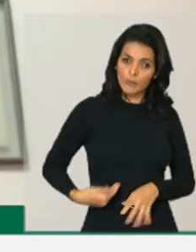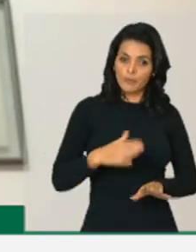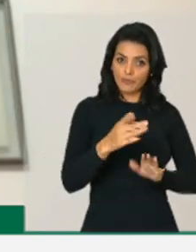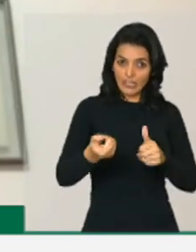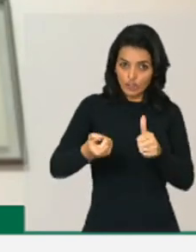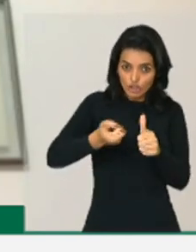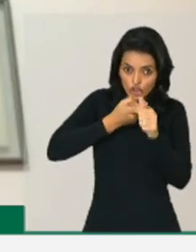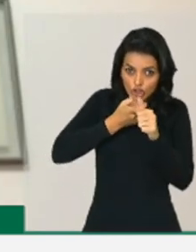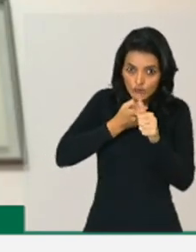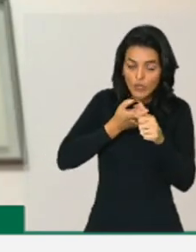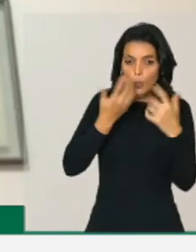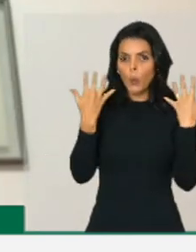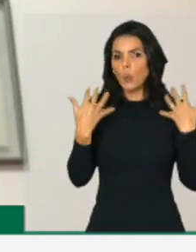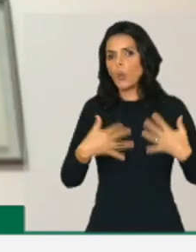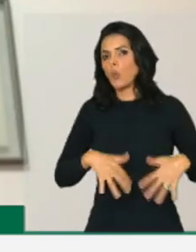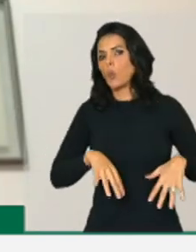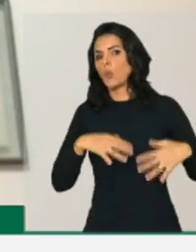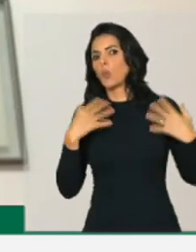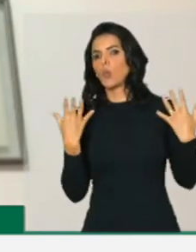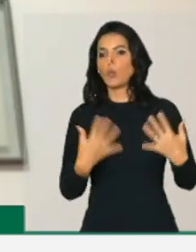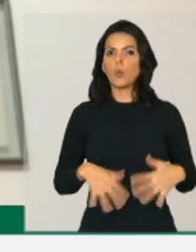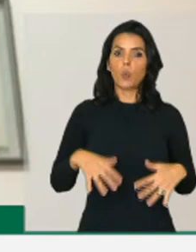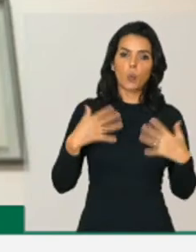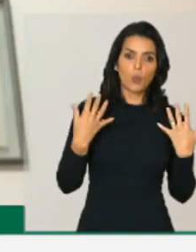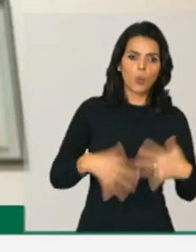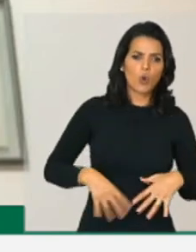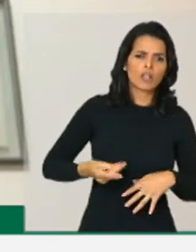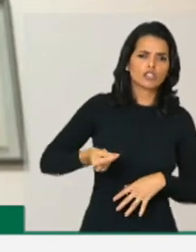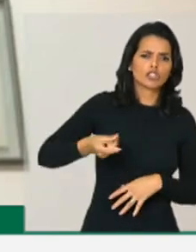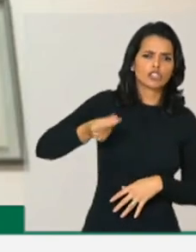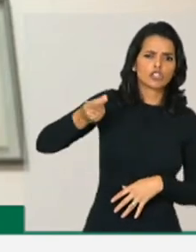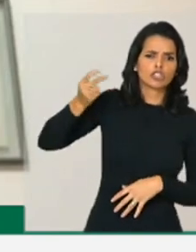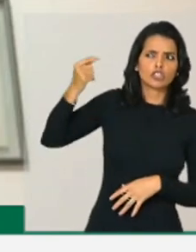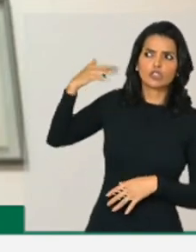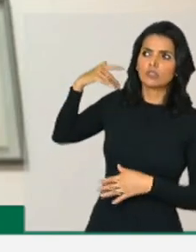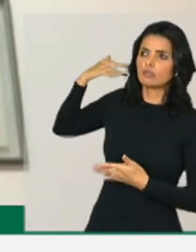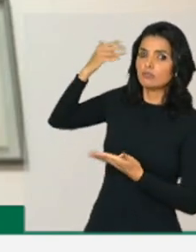BLICO, PELO INTERESSE PÚ BLICO. PORTANTO ESSA EMENDA... ELA ATENUA O IMPACTO NEGATIVO